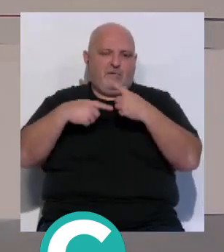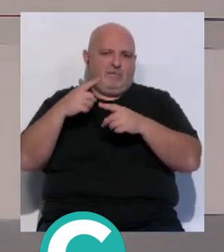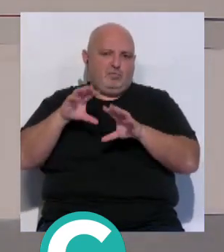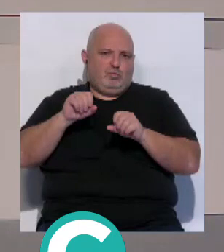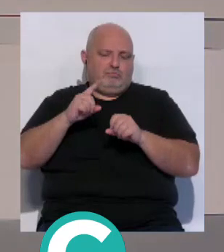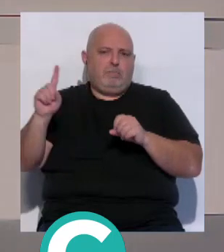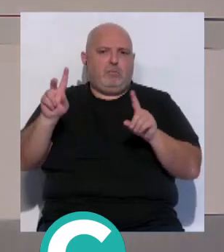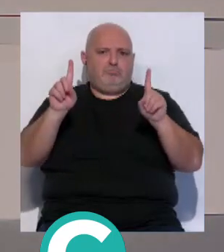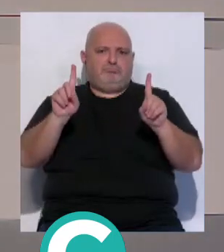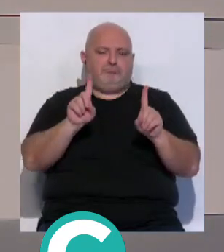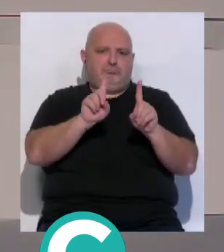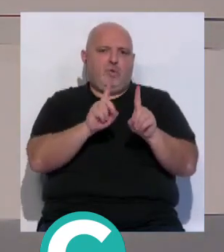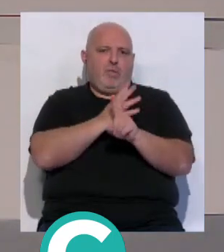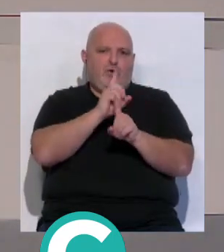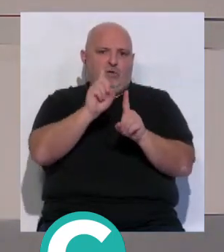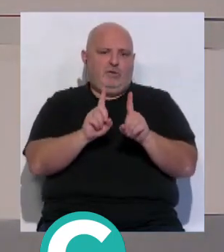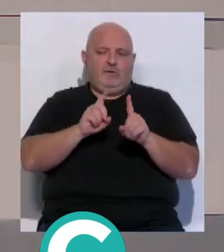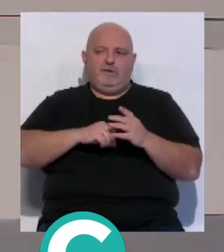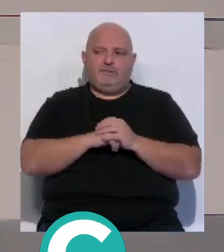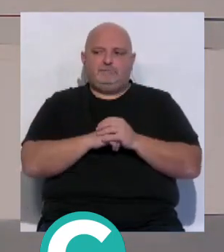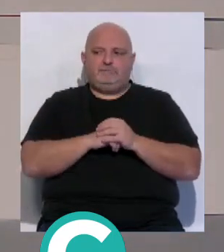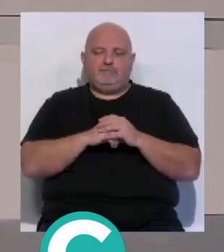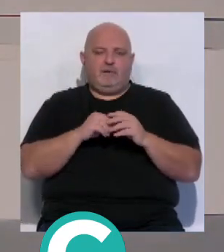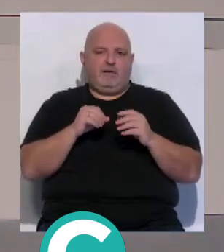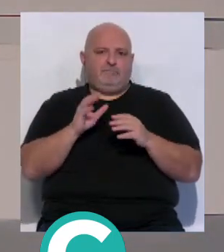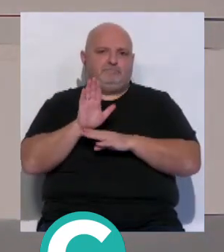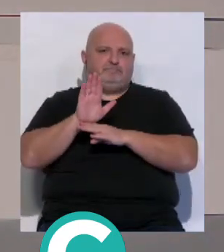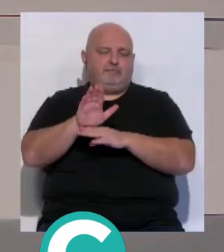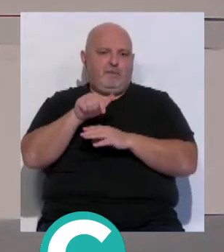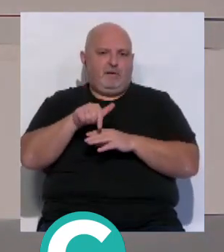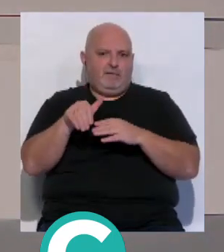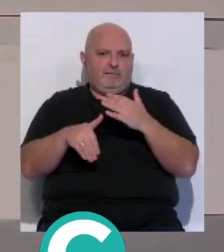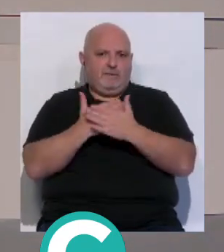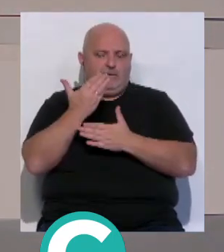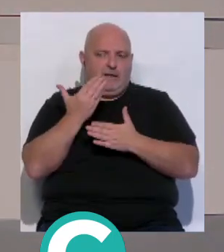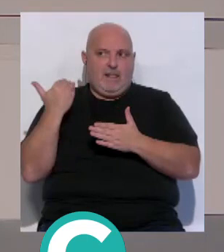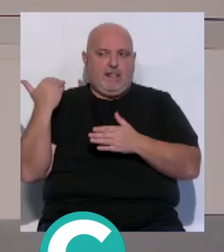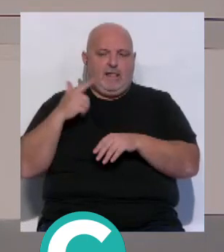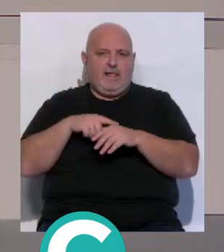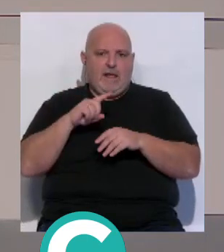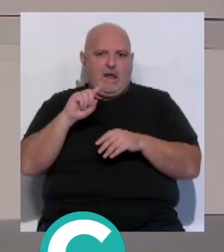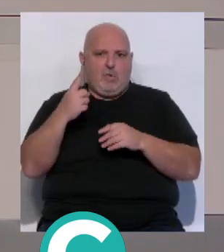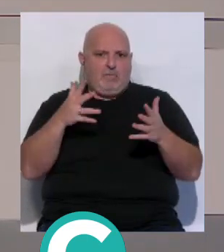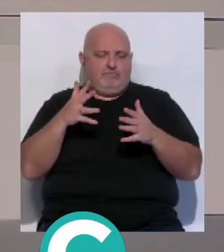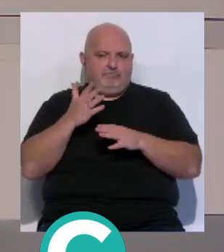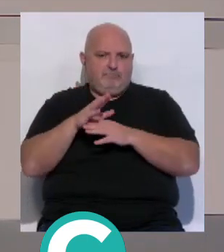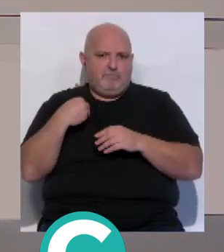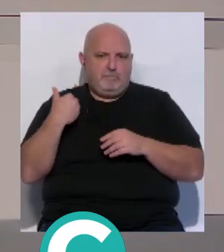lo cual Juanjo se hacía cargo de la que es la dirección deportiva un hombre con ya con